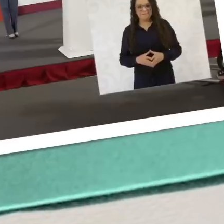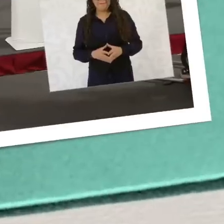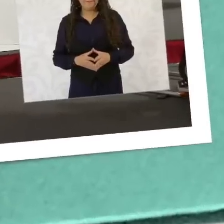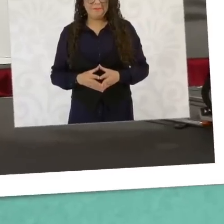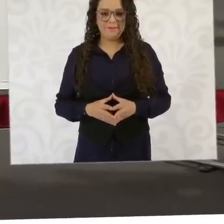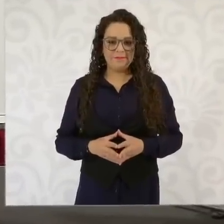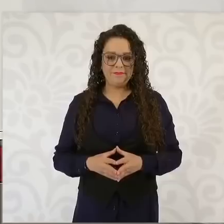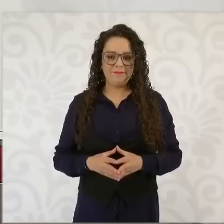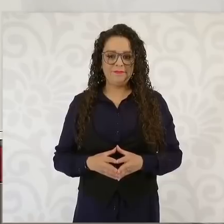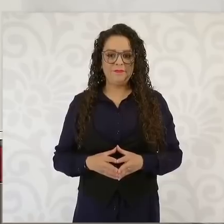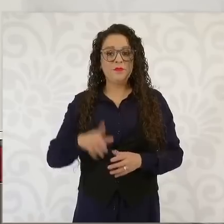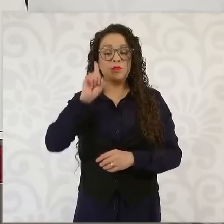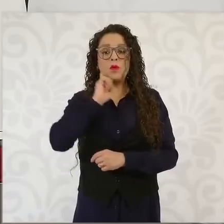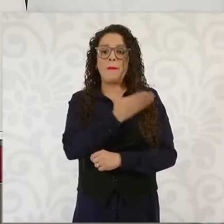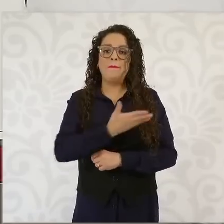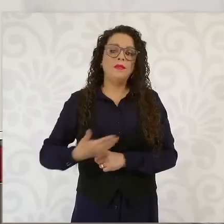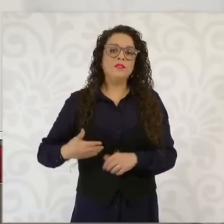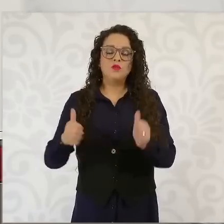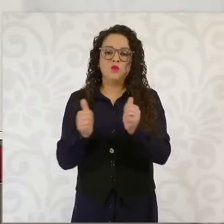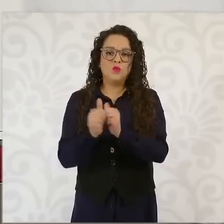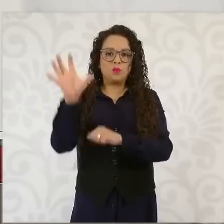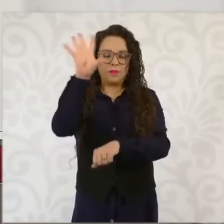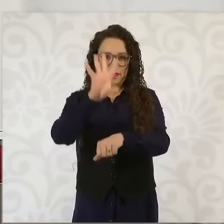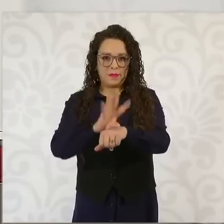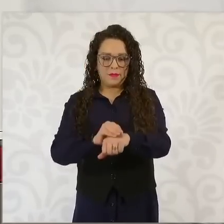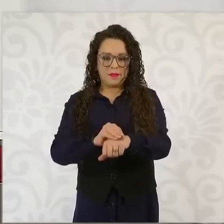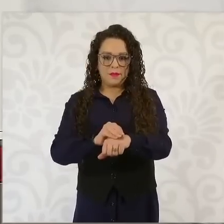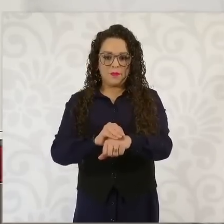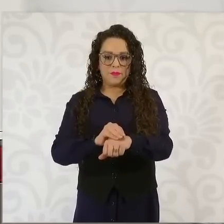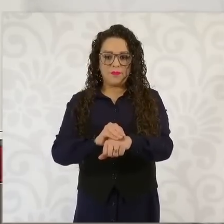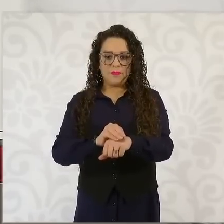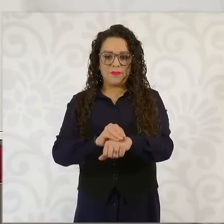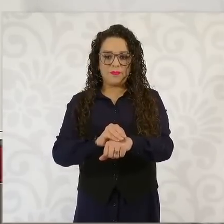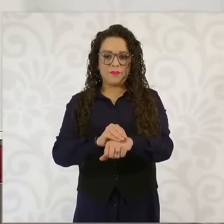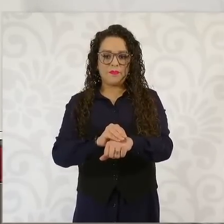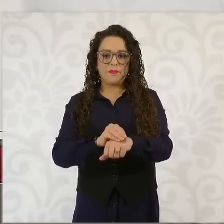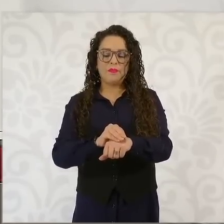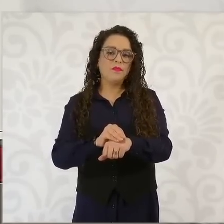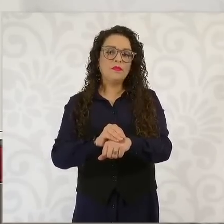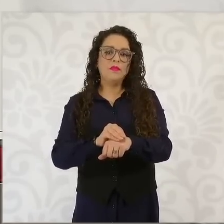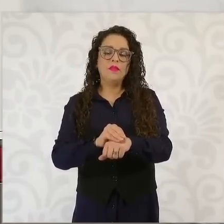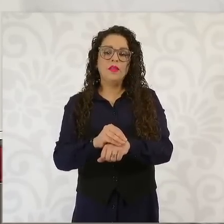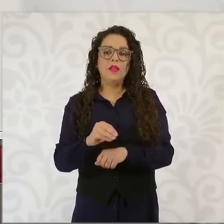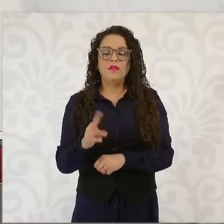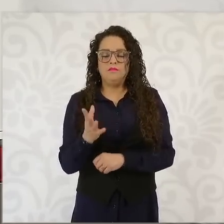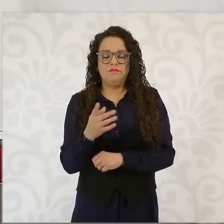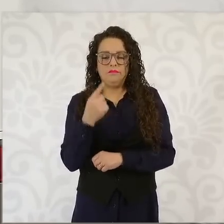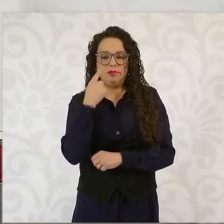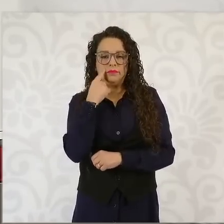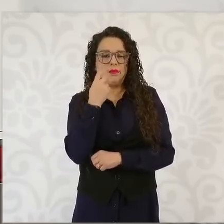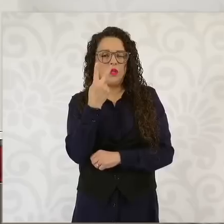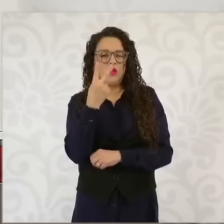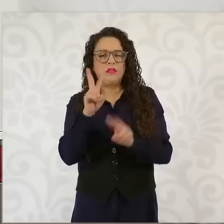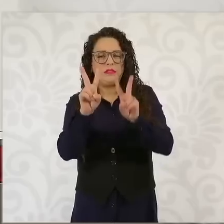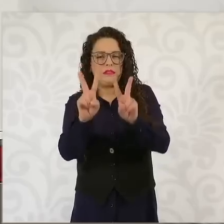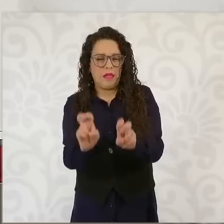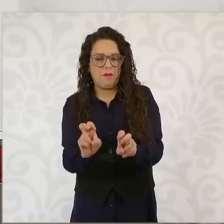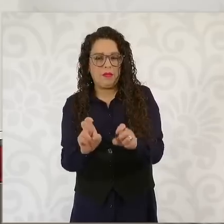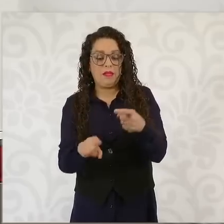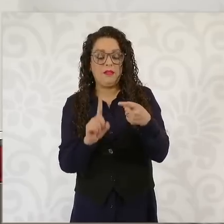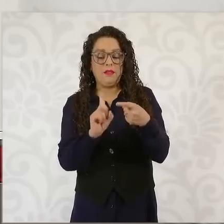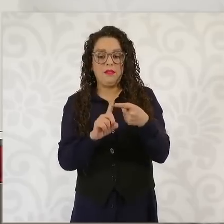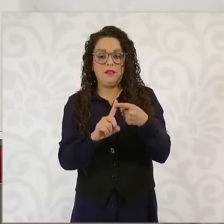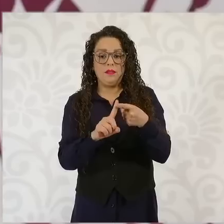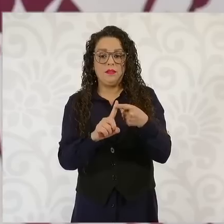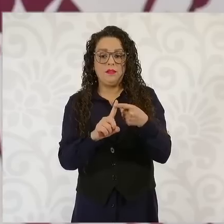con su permiso presidenta bueno dos temas brevemente el primero dar la bienvenida a